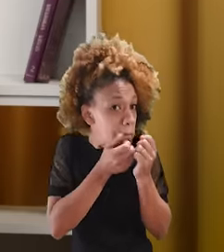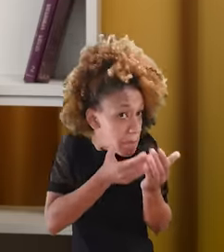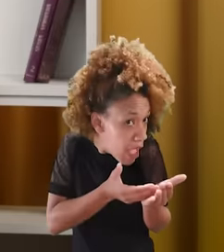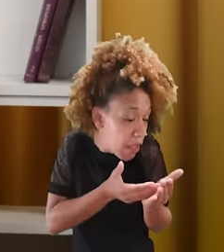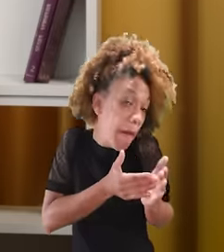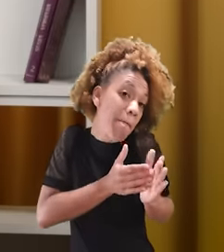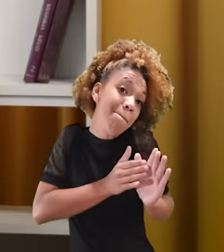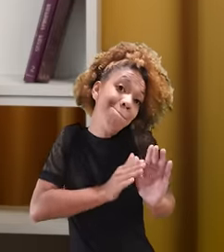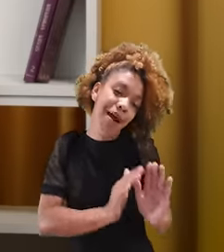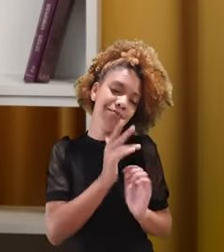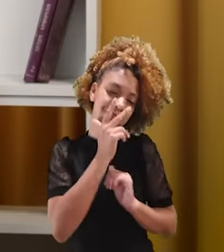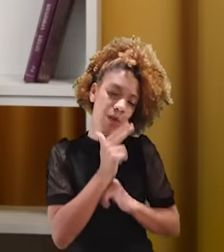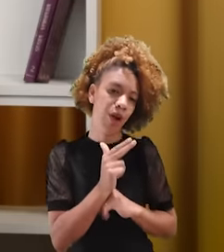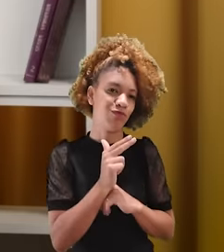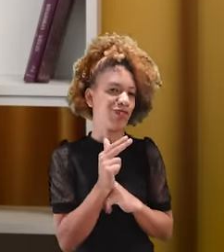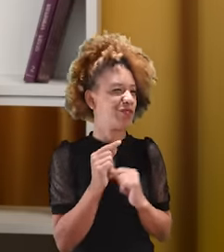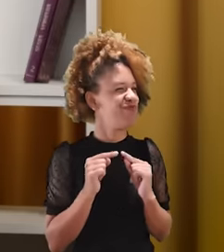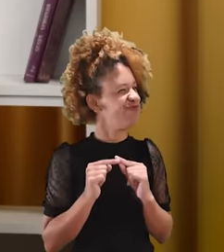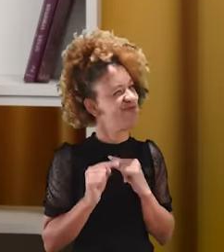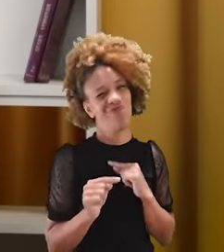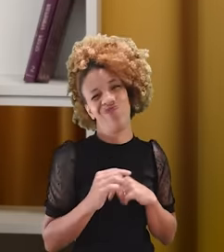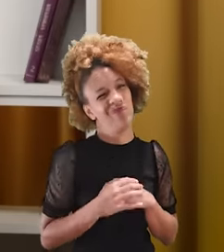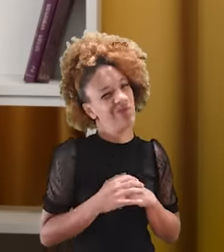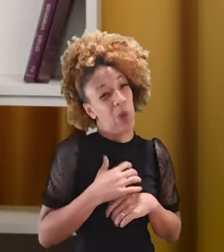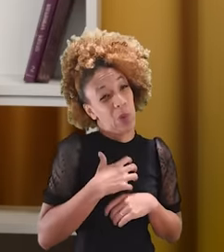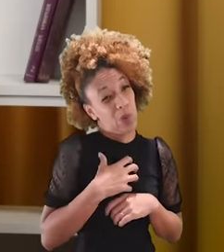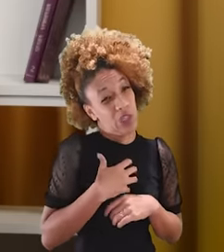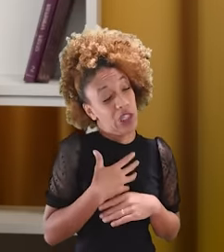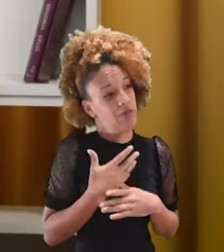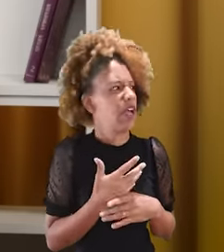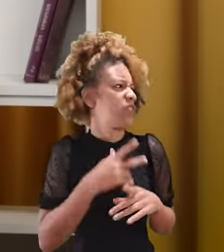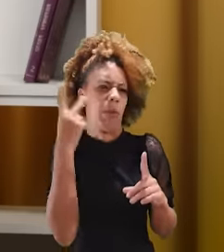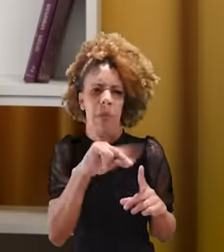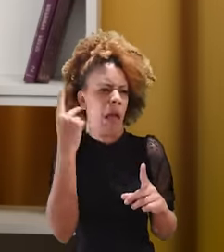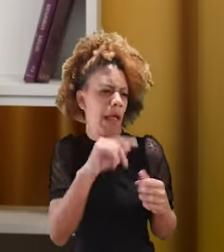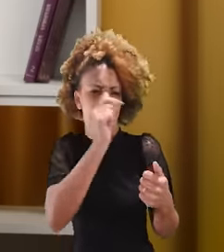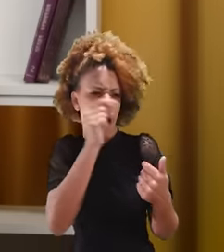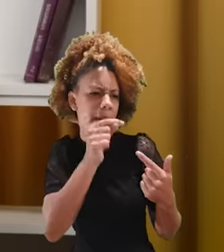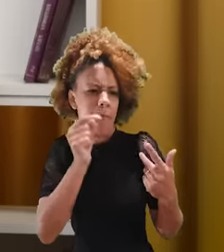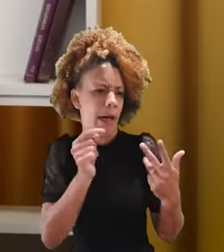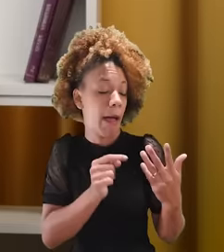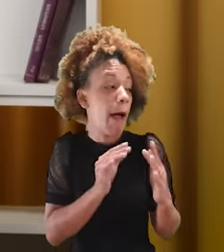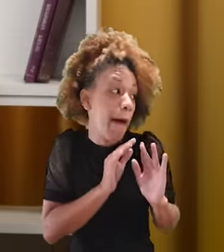embora eu ache que não tem nada a ver com a forma de aí você dá porrada mas você é muito talentosa